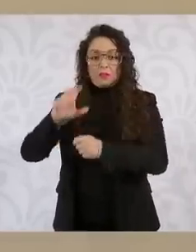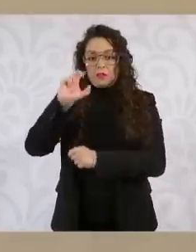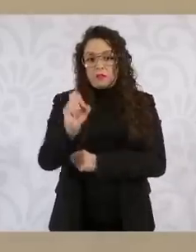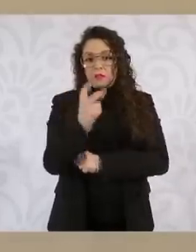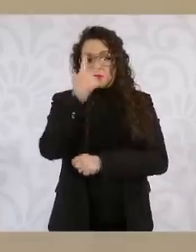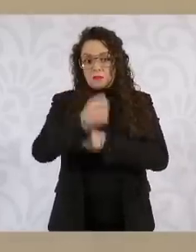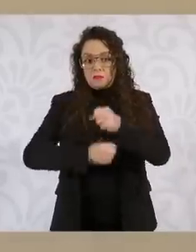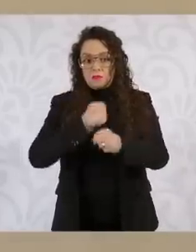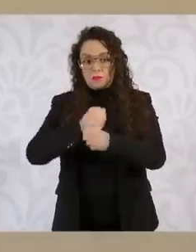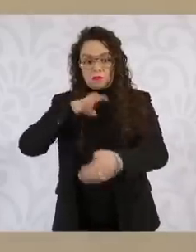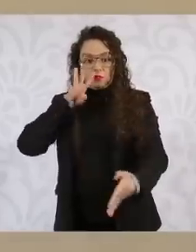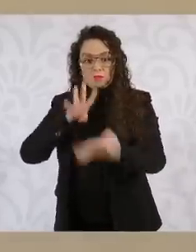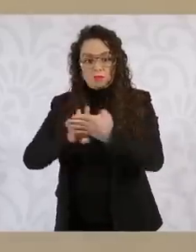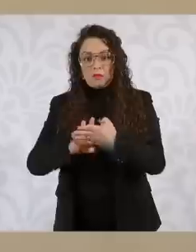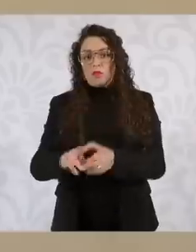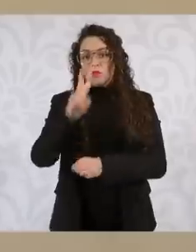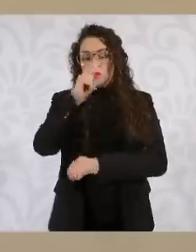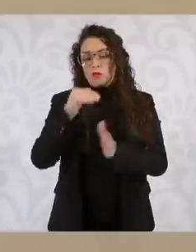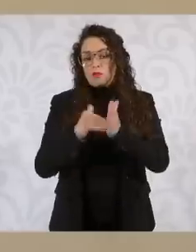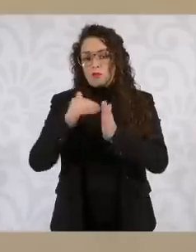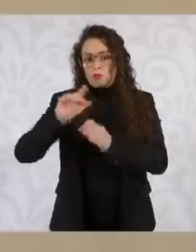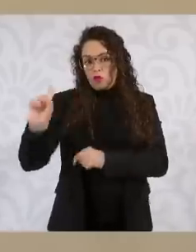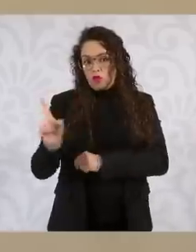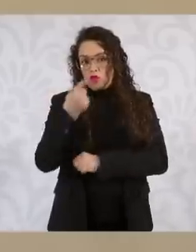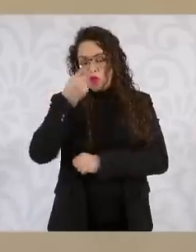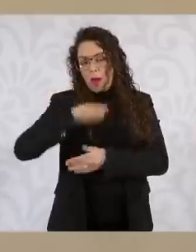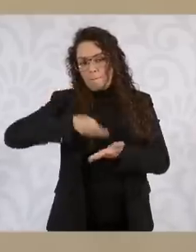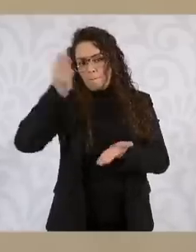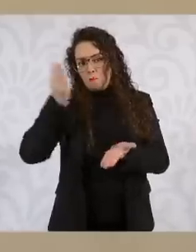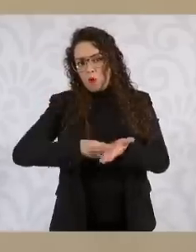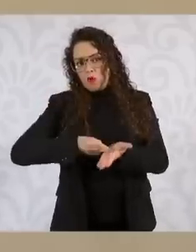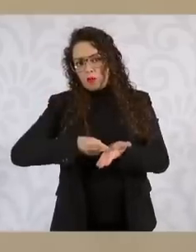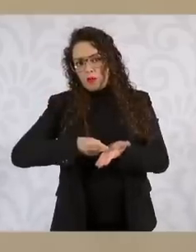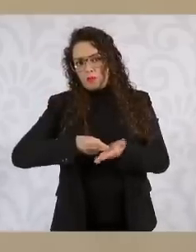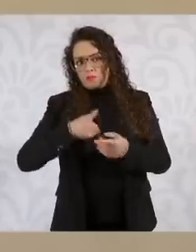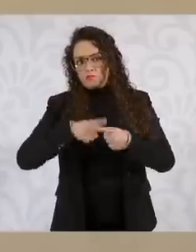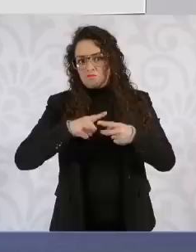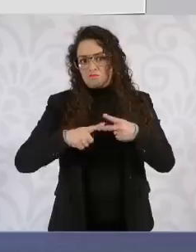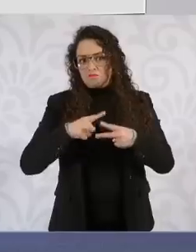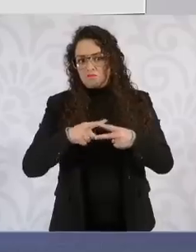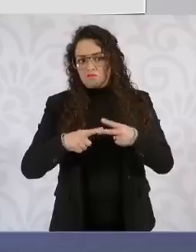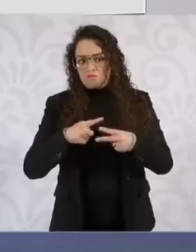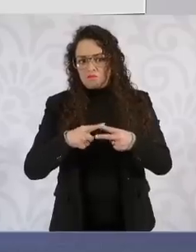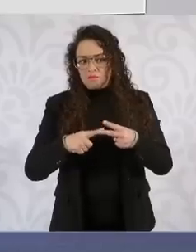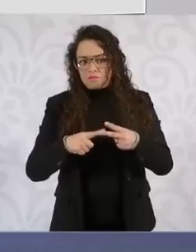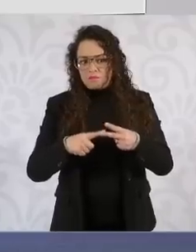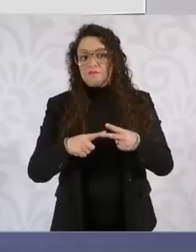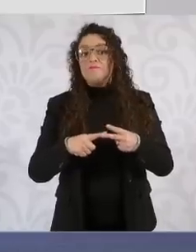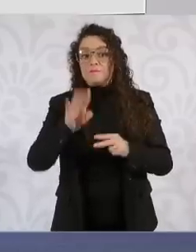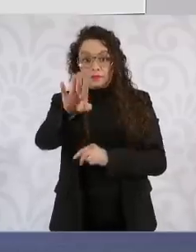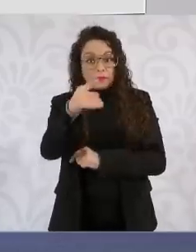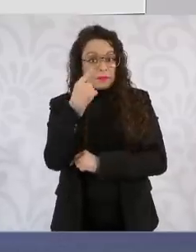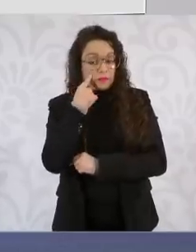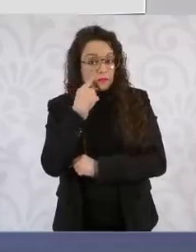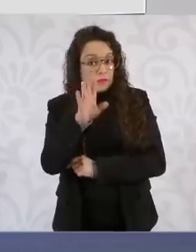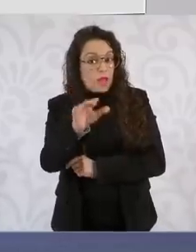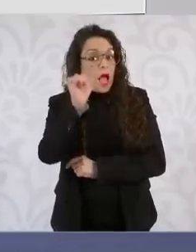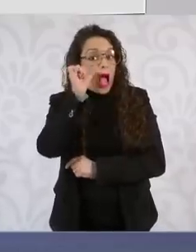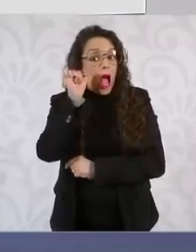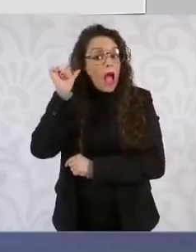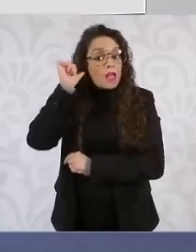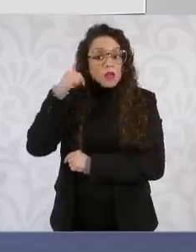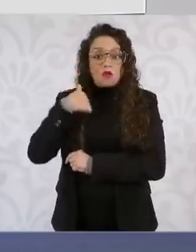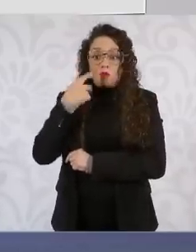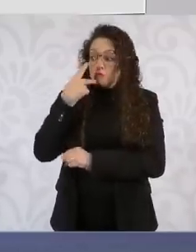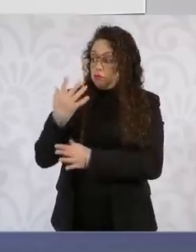millones de dólares de multa y vale la pena porque yo ayer dije yb de